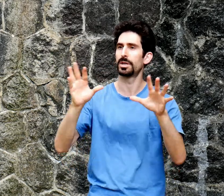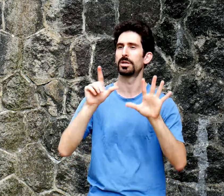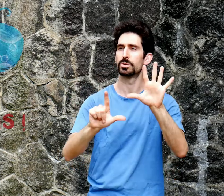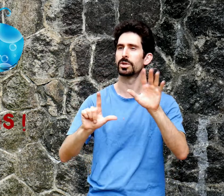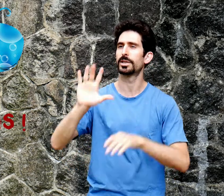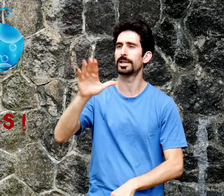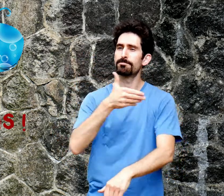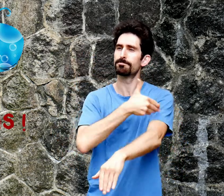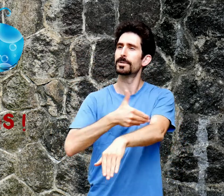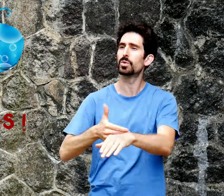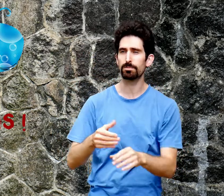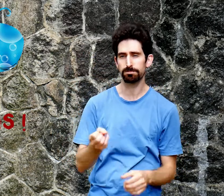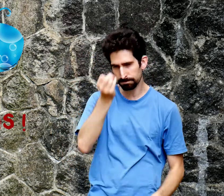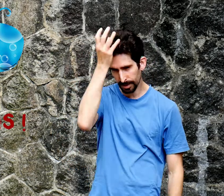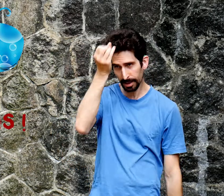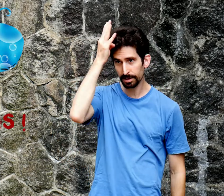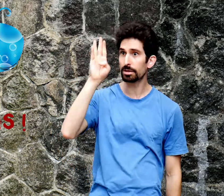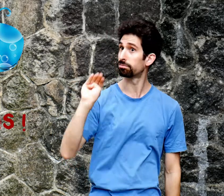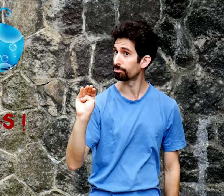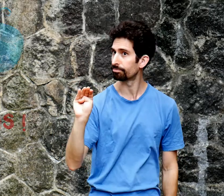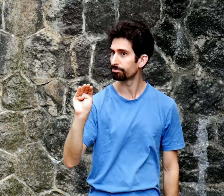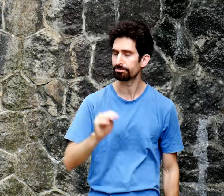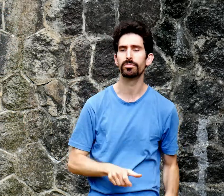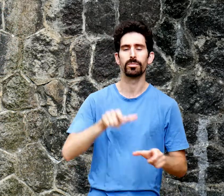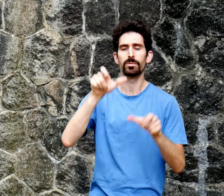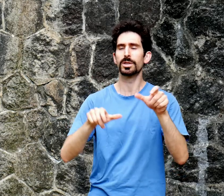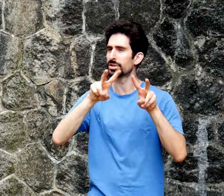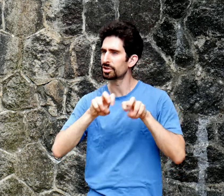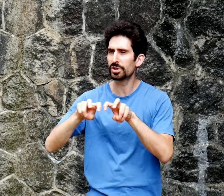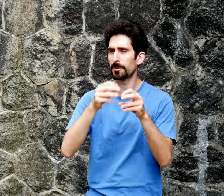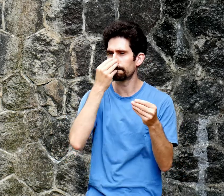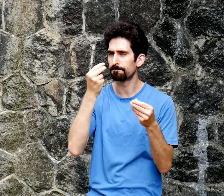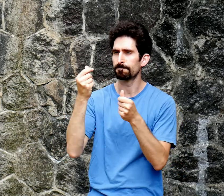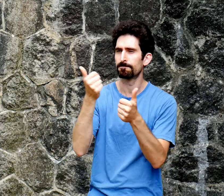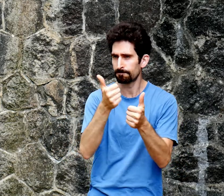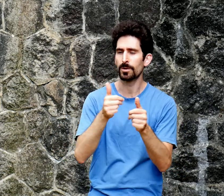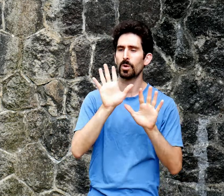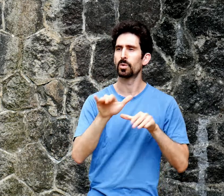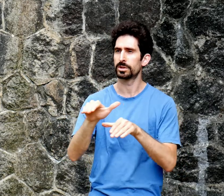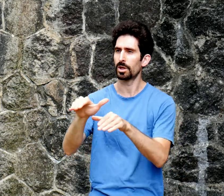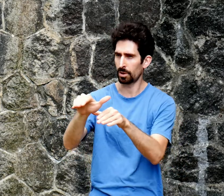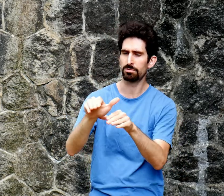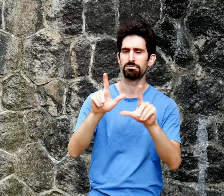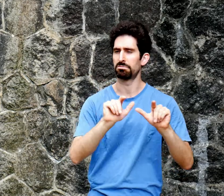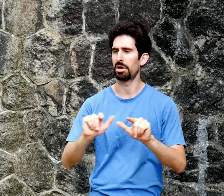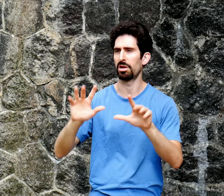75 millions de baleines bleues. Les chercheurs estiment que dans les océans,